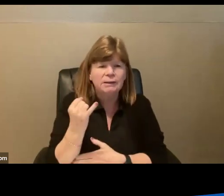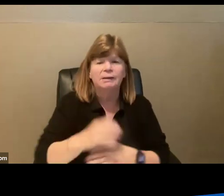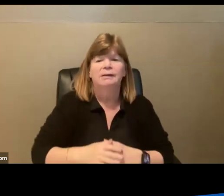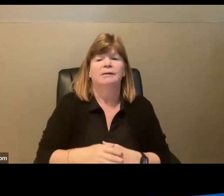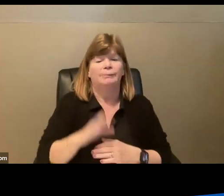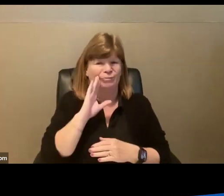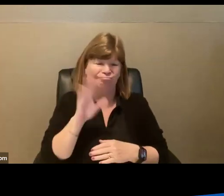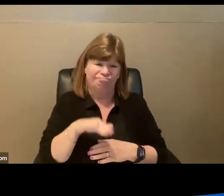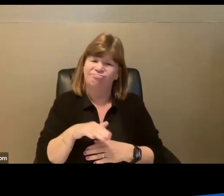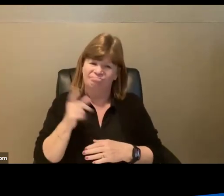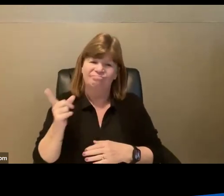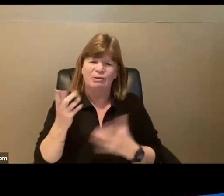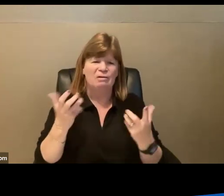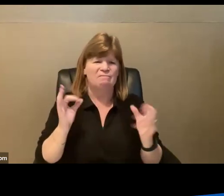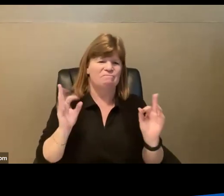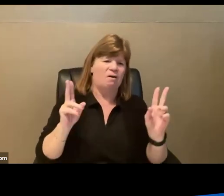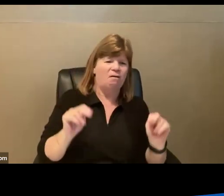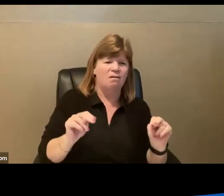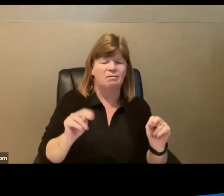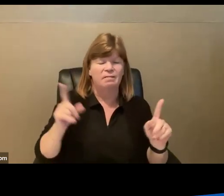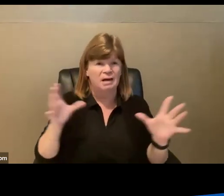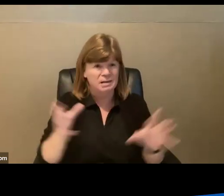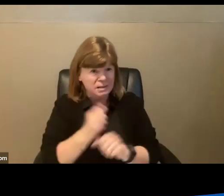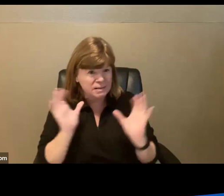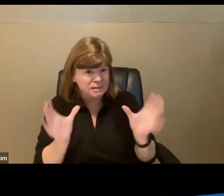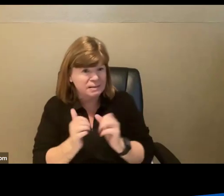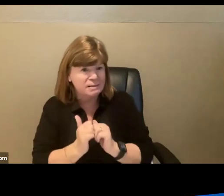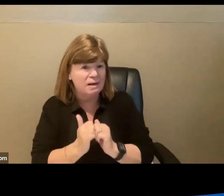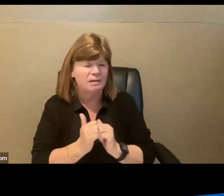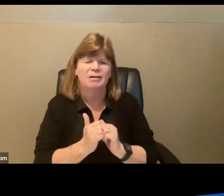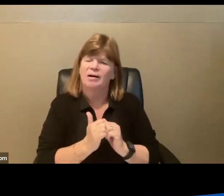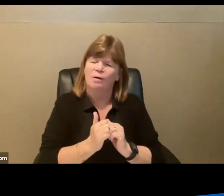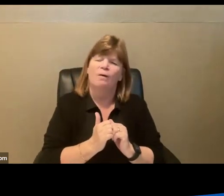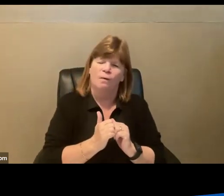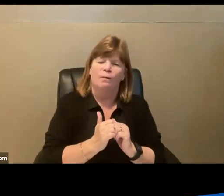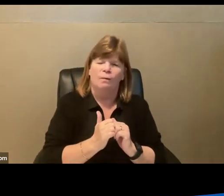Están ahí para divertirse. Cuando se juntan, déjenme decirles, es un buen momento.